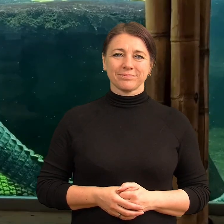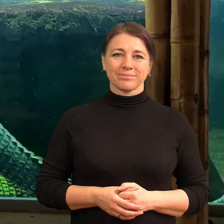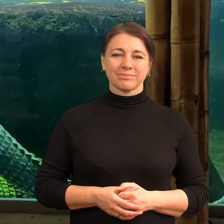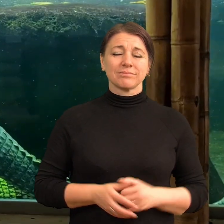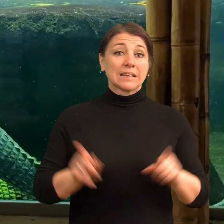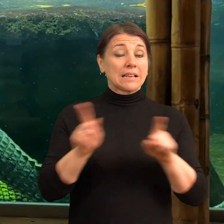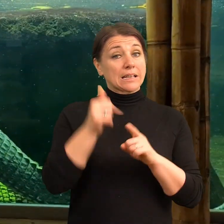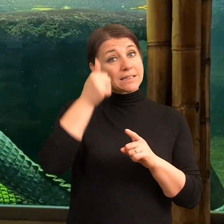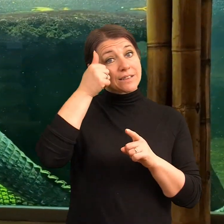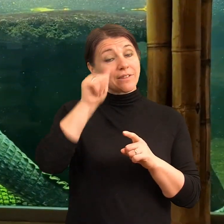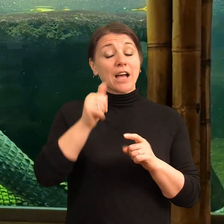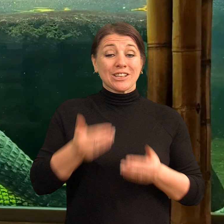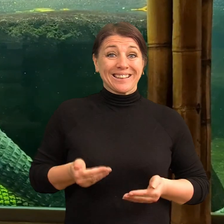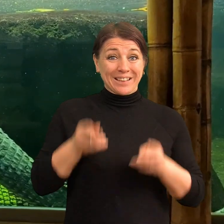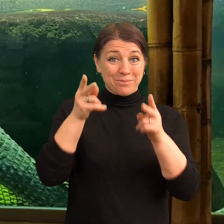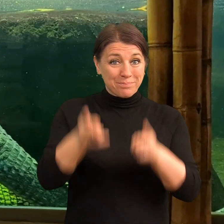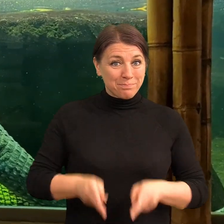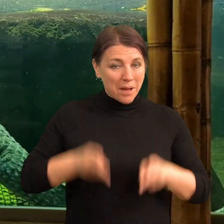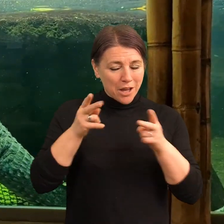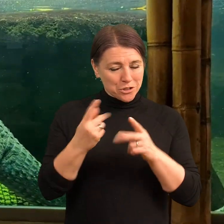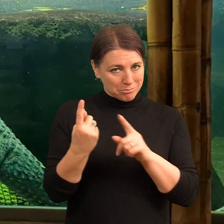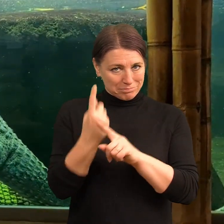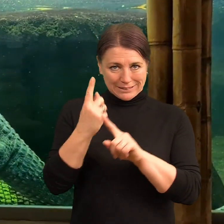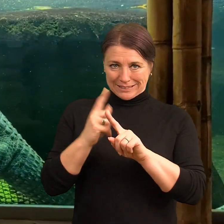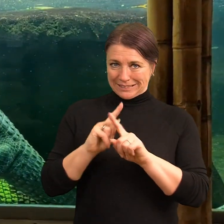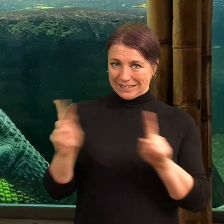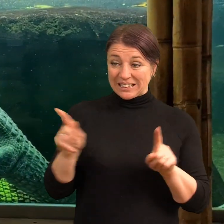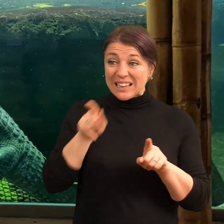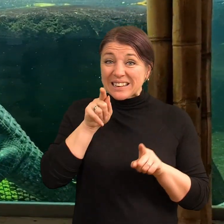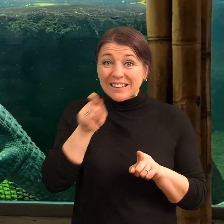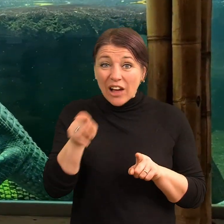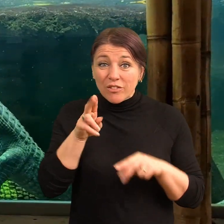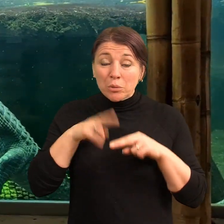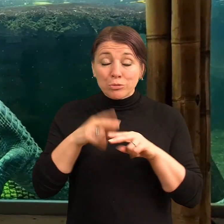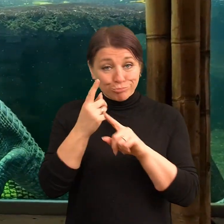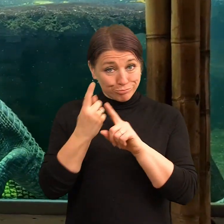Výjimečná je také péče o potomstvo, kterou bychom obecně u plazů příliš často nenašli.